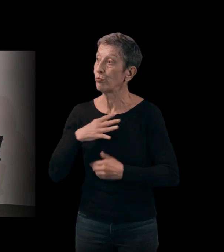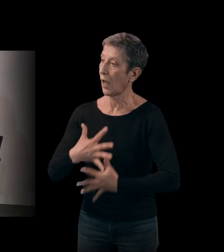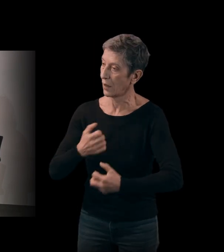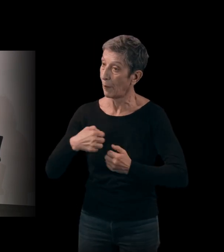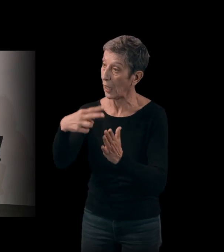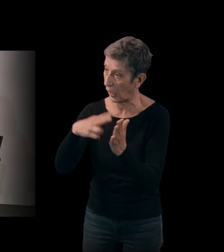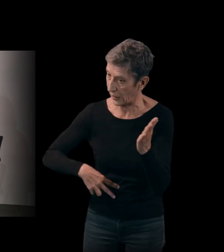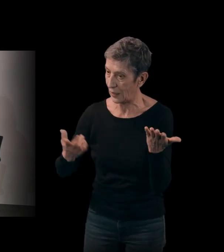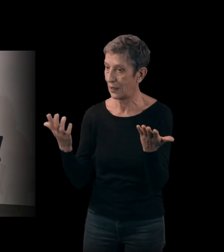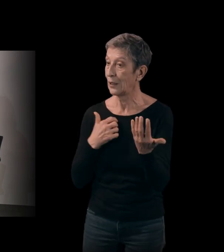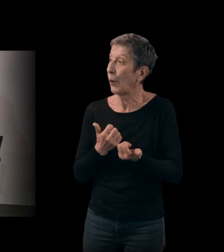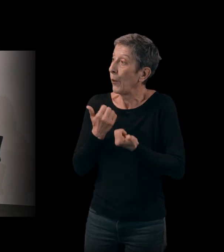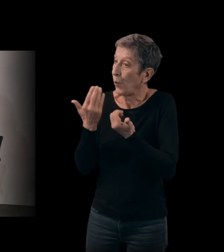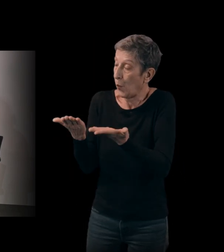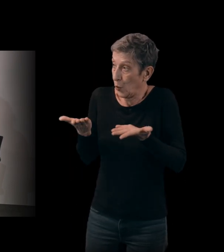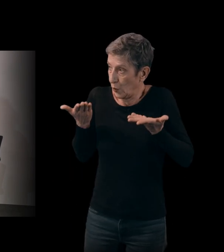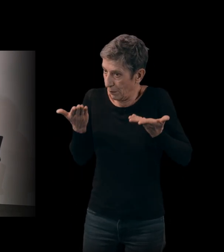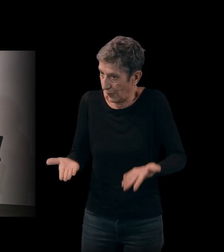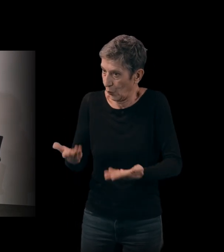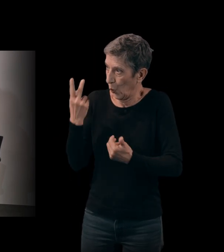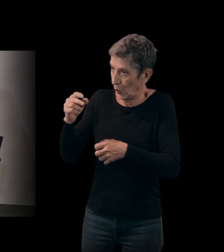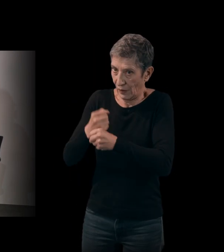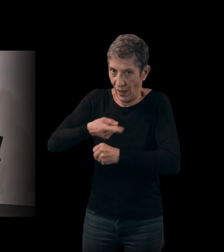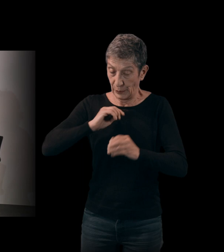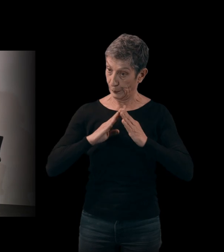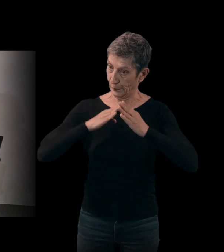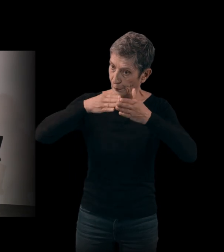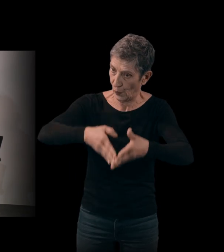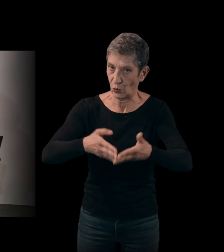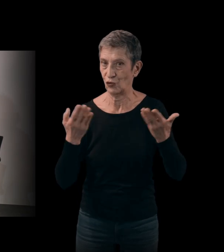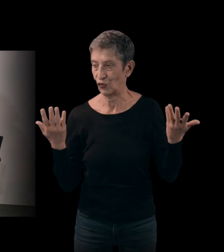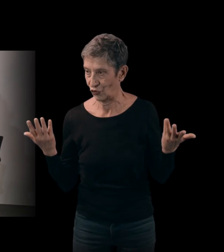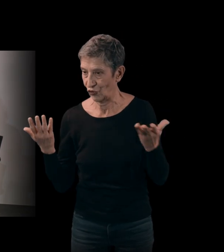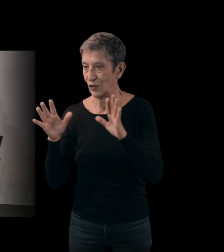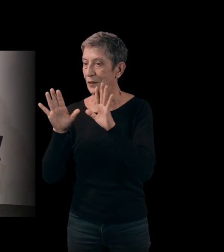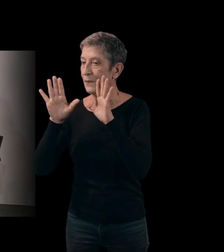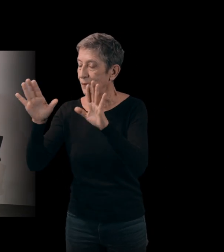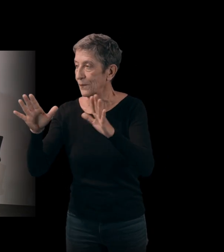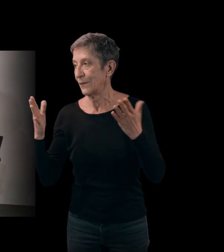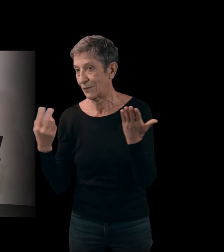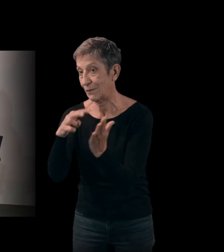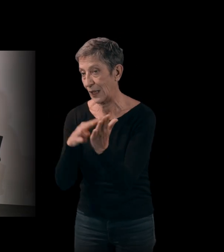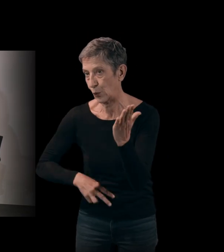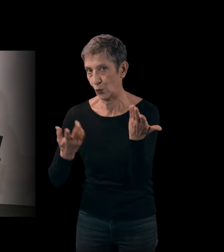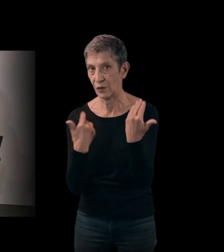Et je vous propose d'entrer dans votre travail, et dans une première question certainement un peu contextuelle, par le début de "La